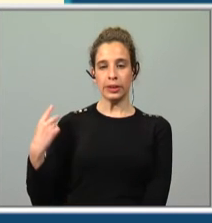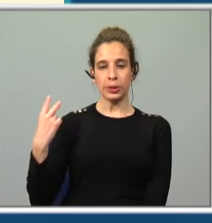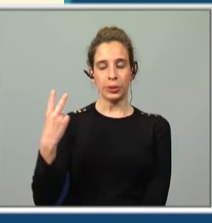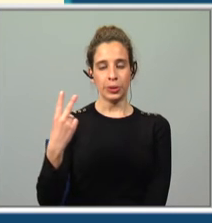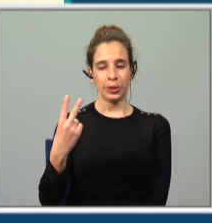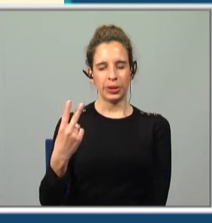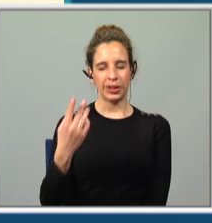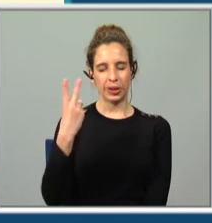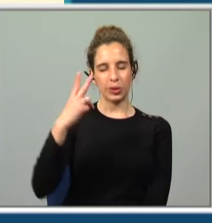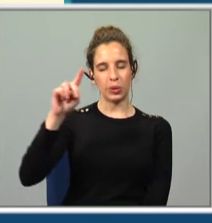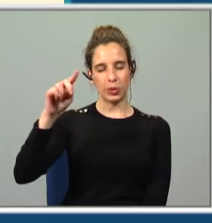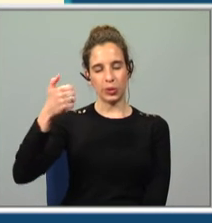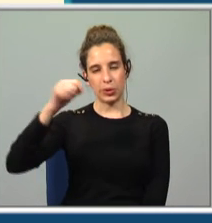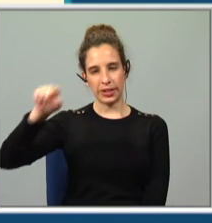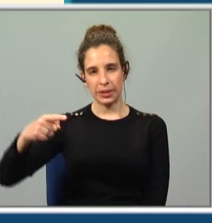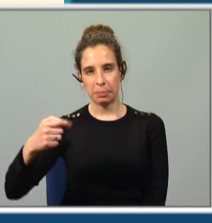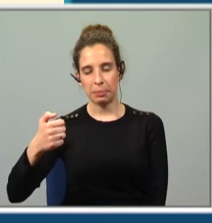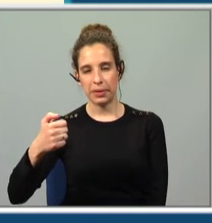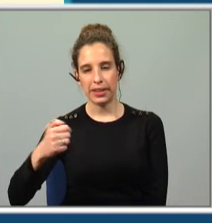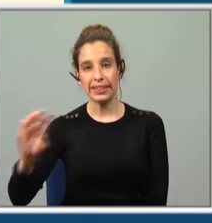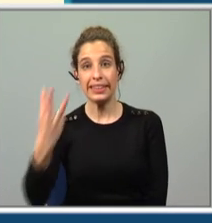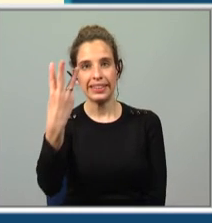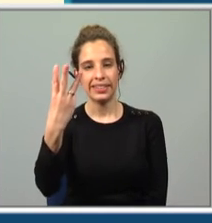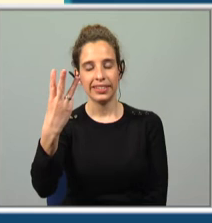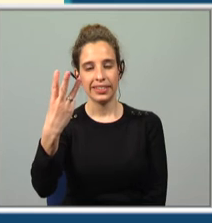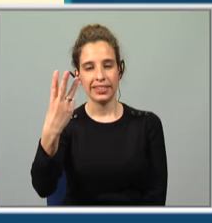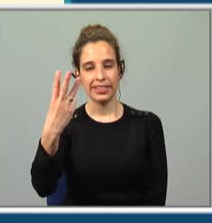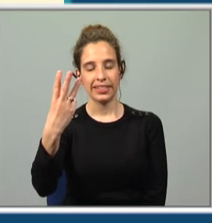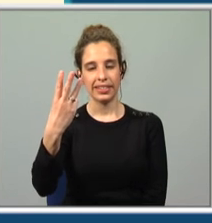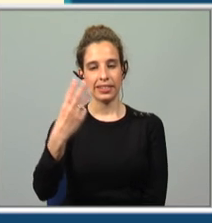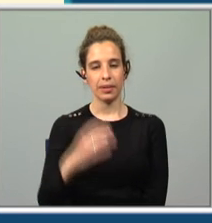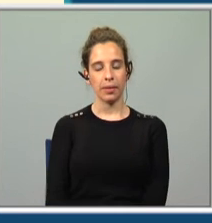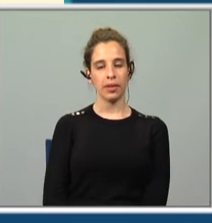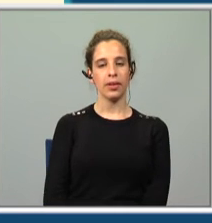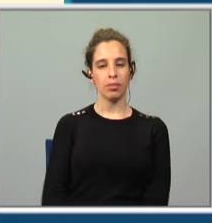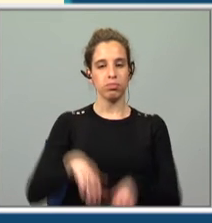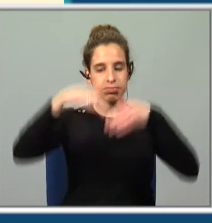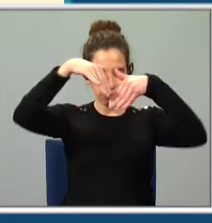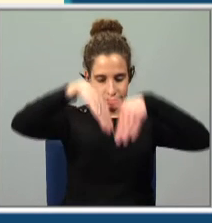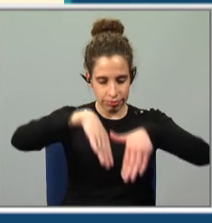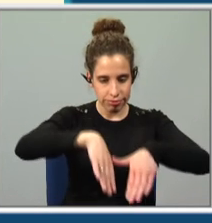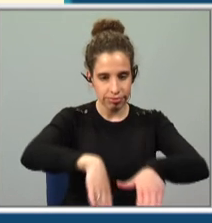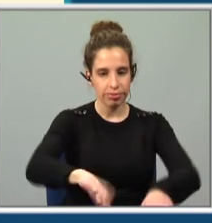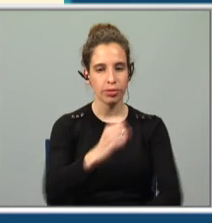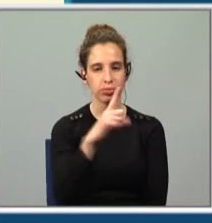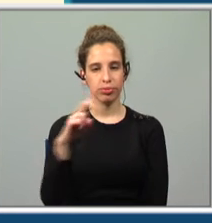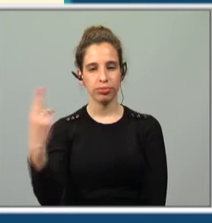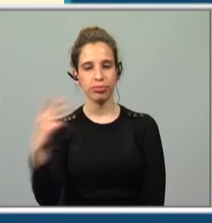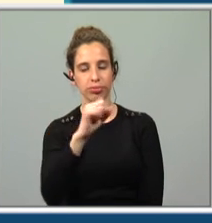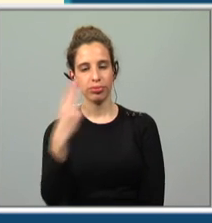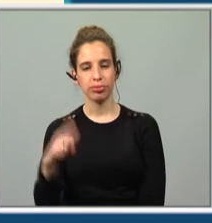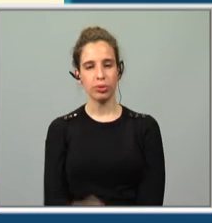122 e meio três classes Google Socorro 122個半三個 Google 幫助課程